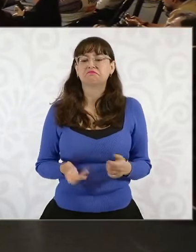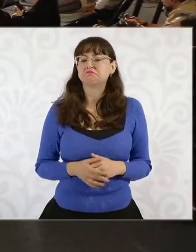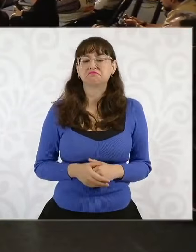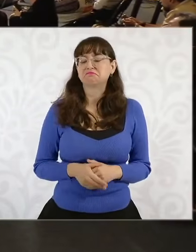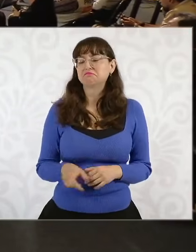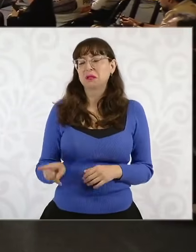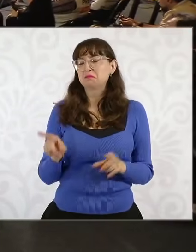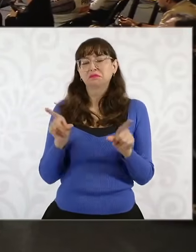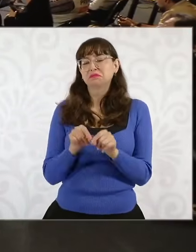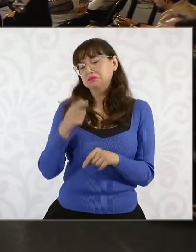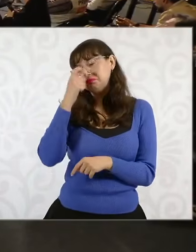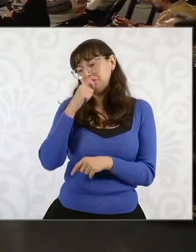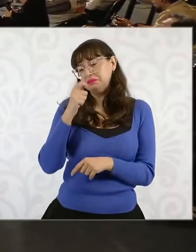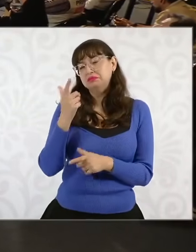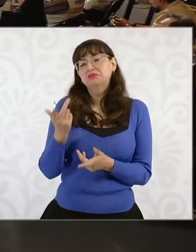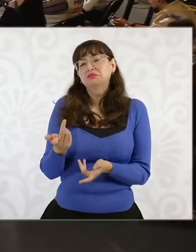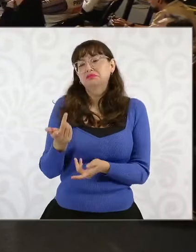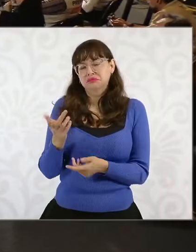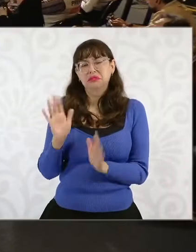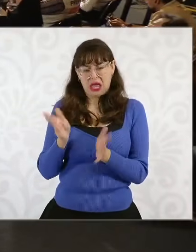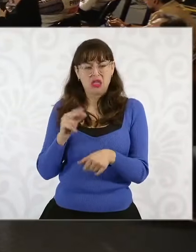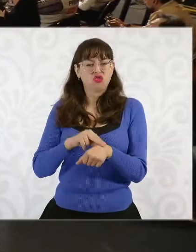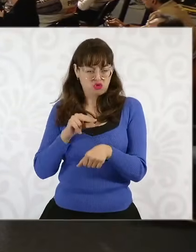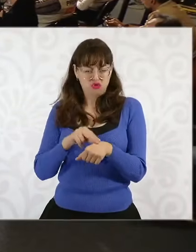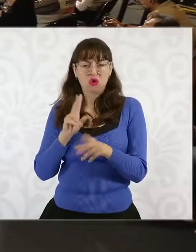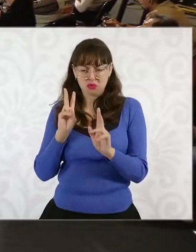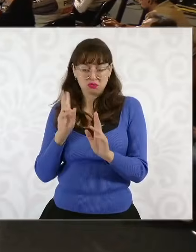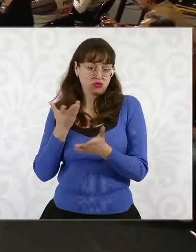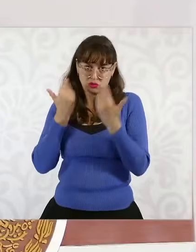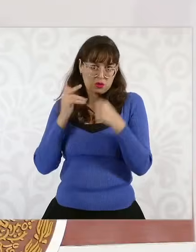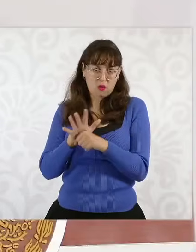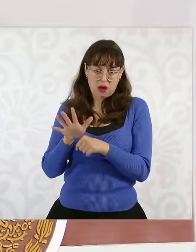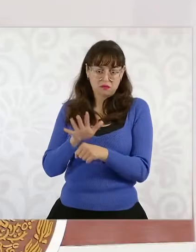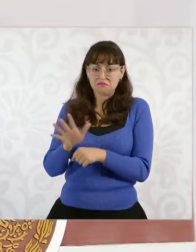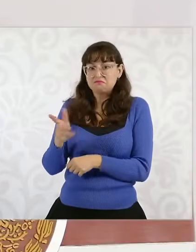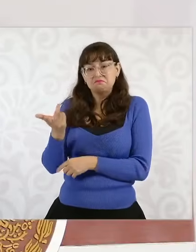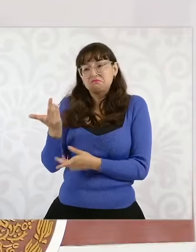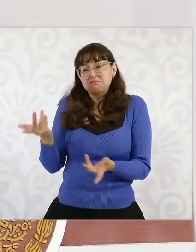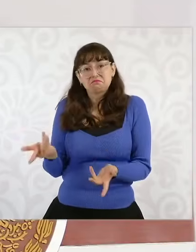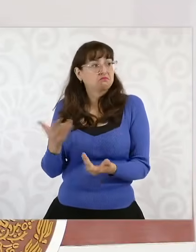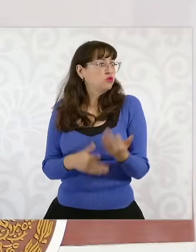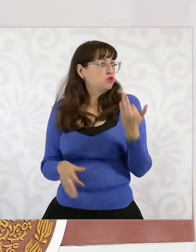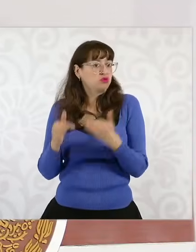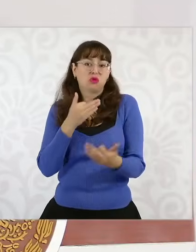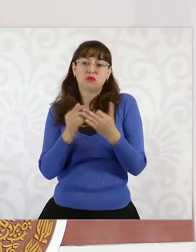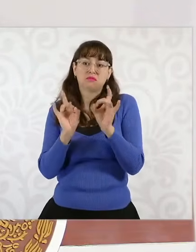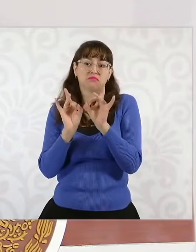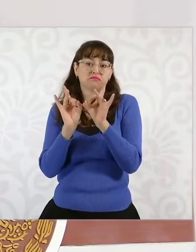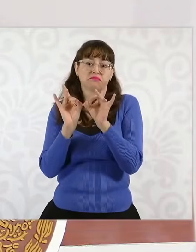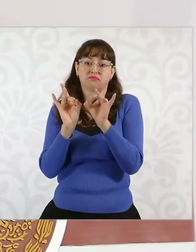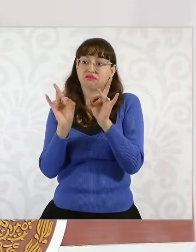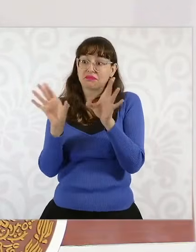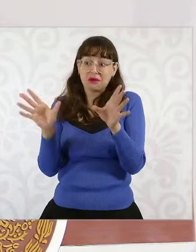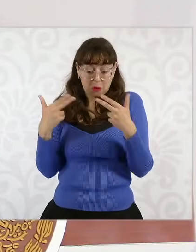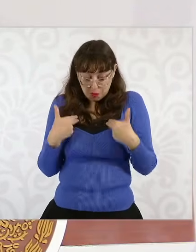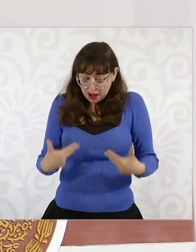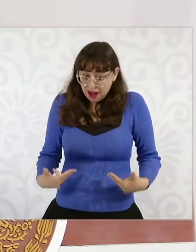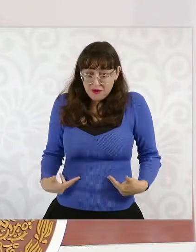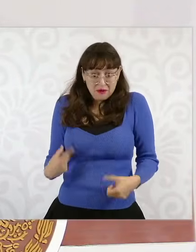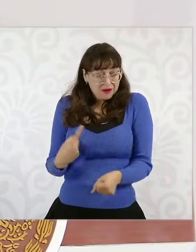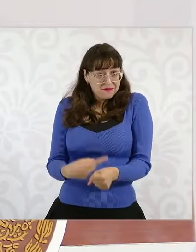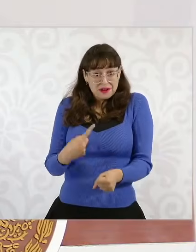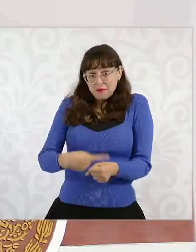médico que en que estaba bien, que es una gripa como nos da a todos a todos los humanos, este y